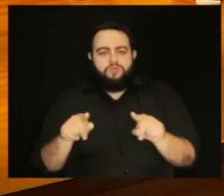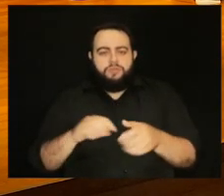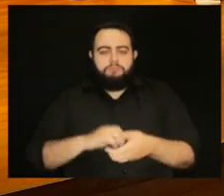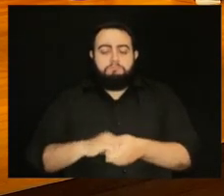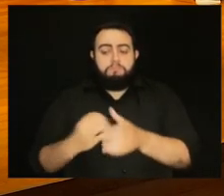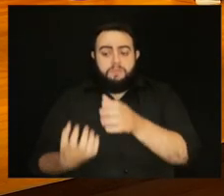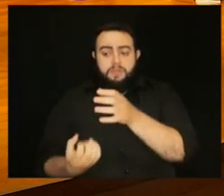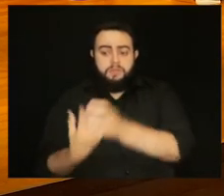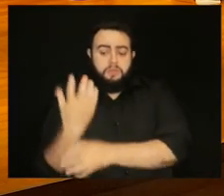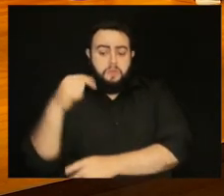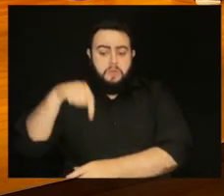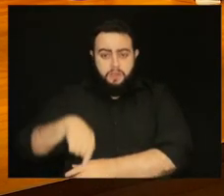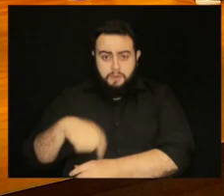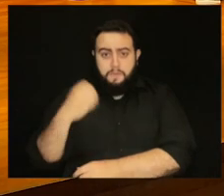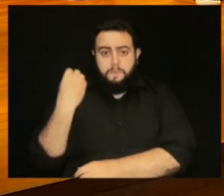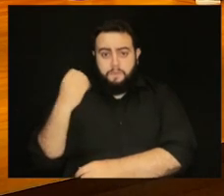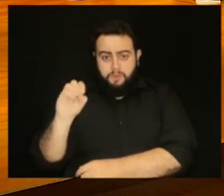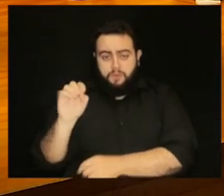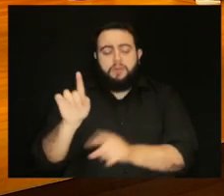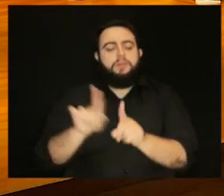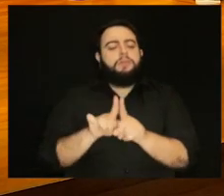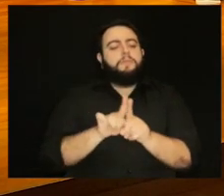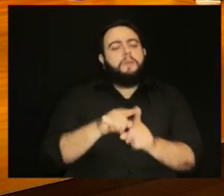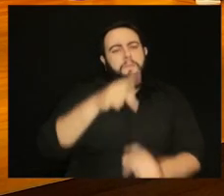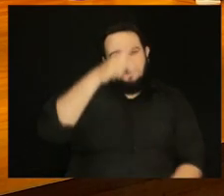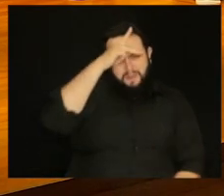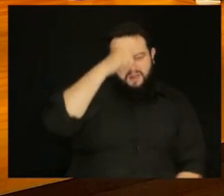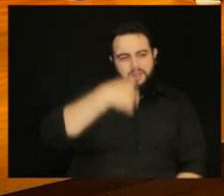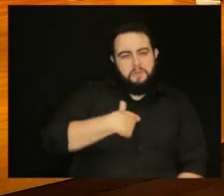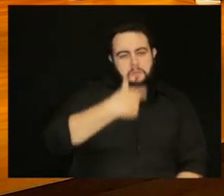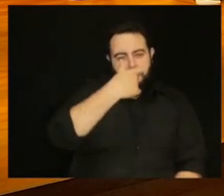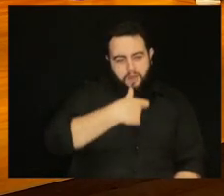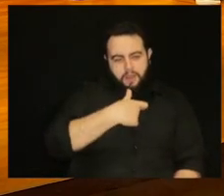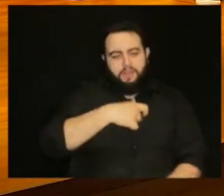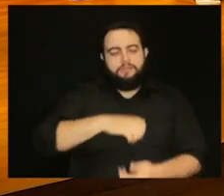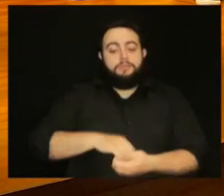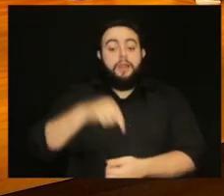outras cidades, e aqui em Porto Alegre ele foi foi o cara a projetar o primeiro curso